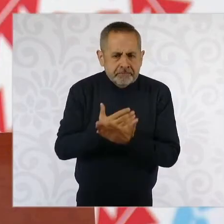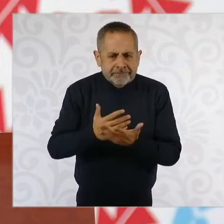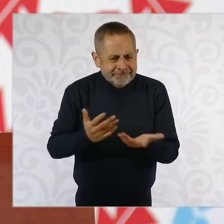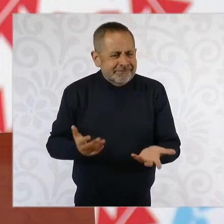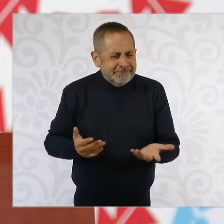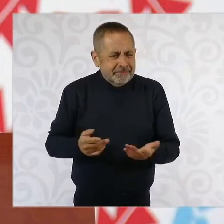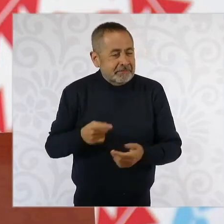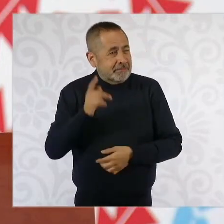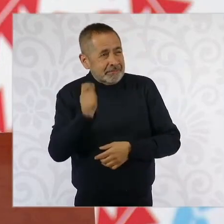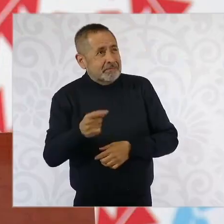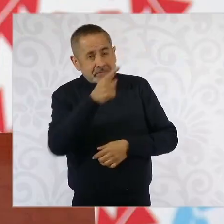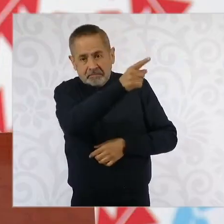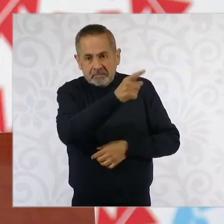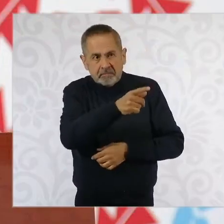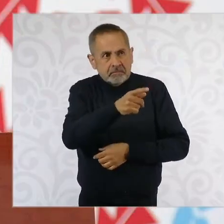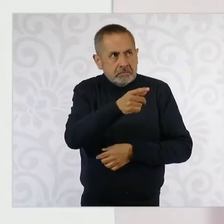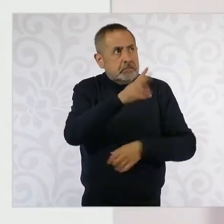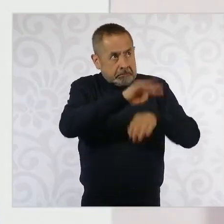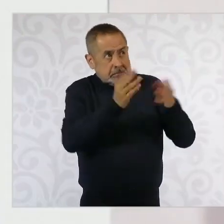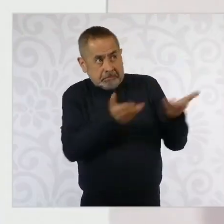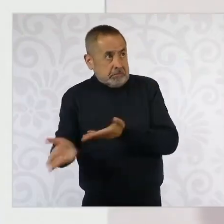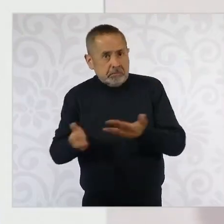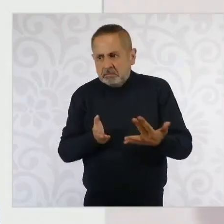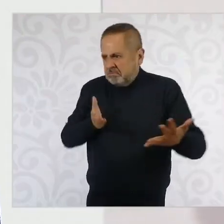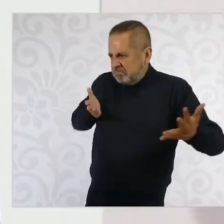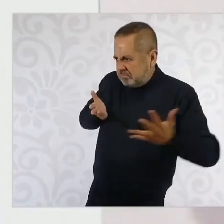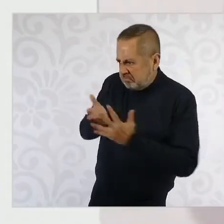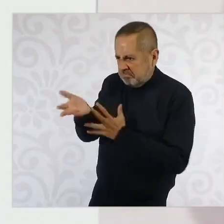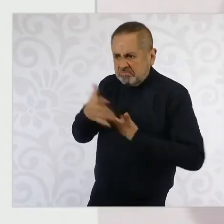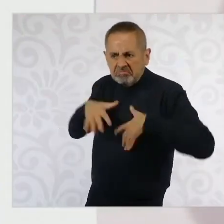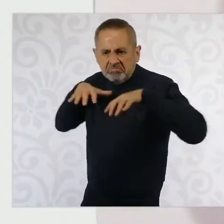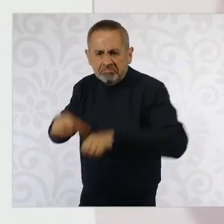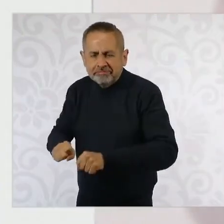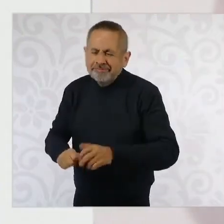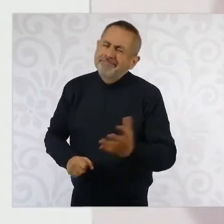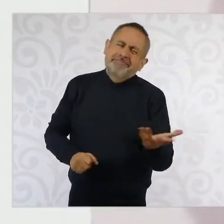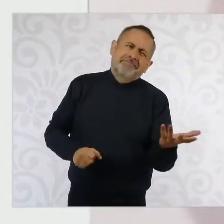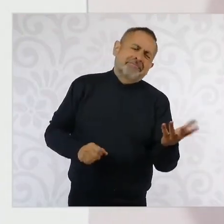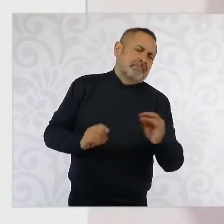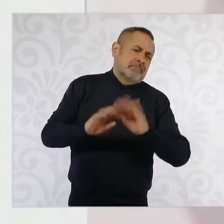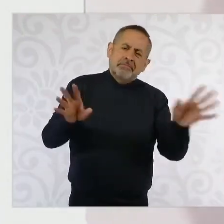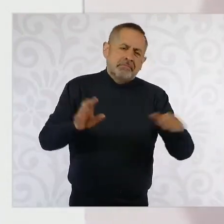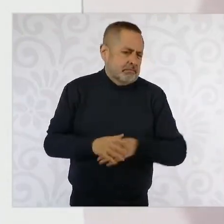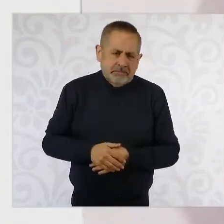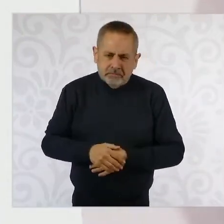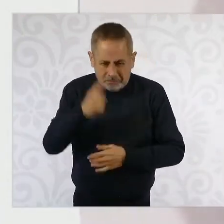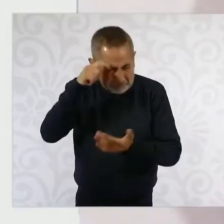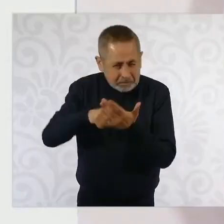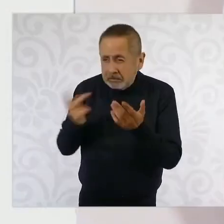una intervención pues evidentemente si yo creo que si hacen una encuesta el 99% no está de